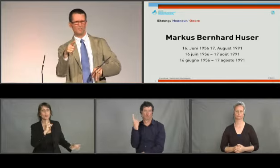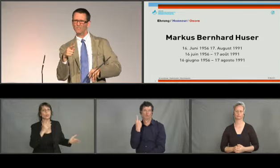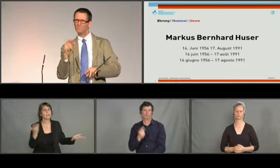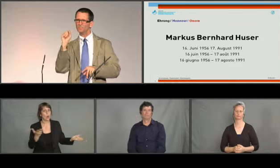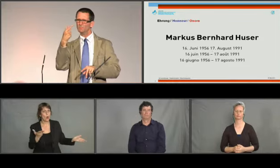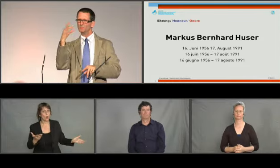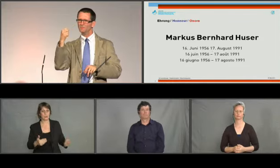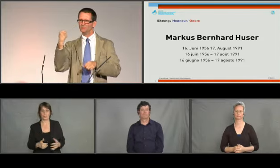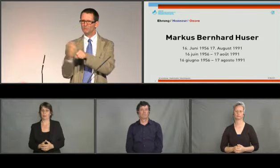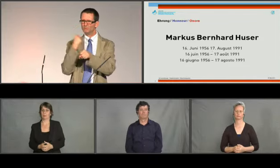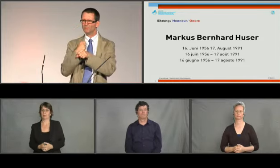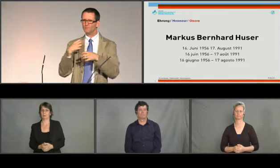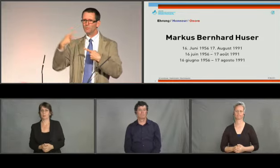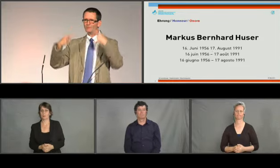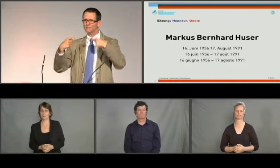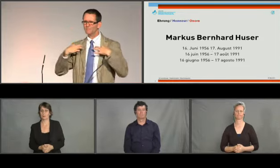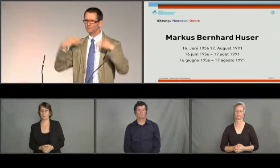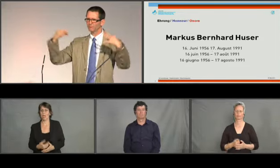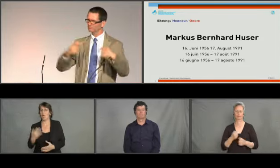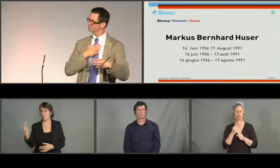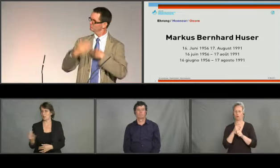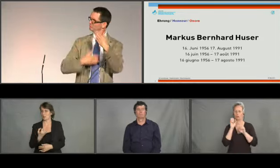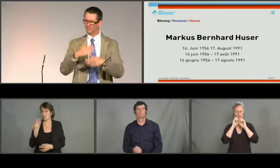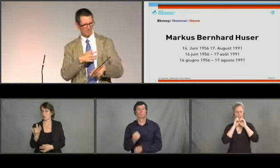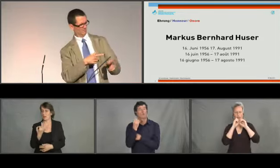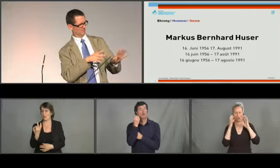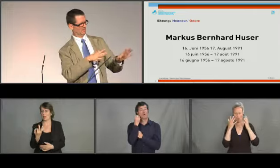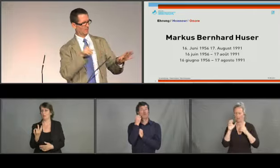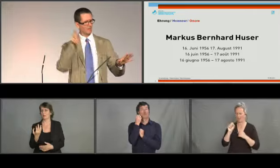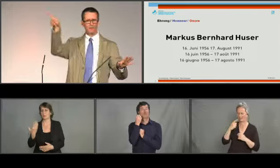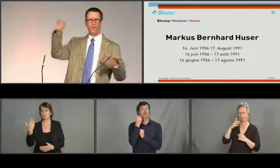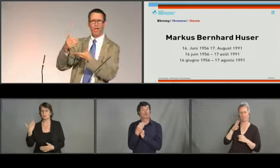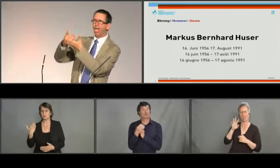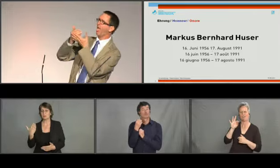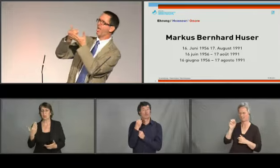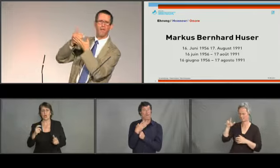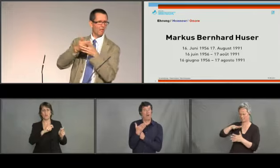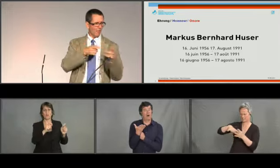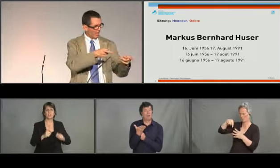Oft war es nicht klar was der SGB-FSS macht. Die ganze Entwicklung und die Fachhilfe konnte